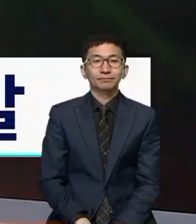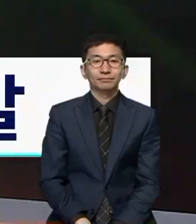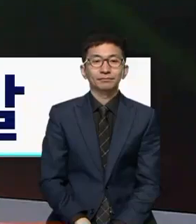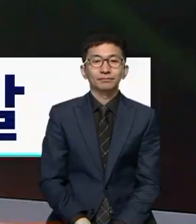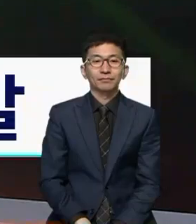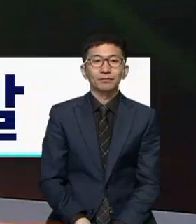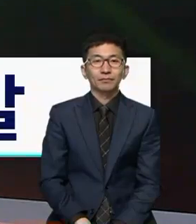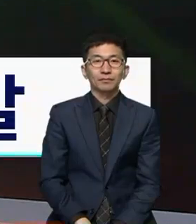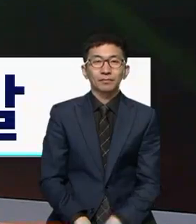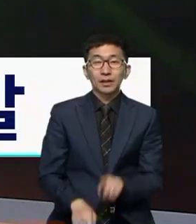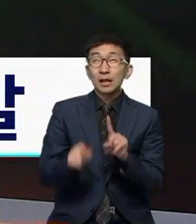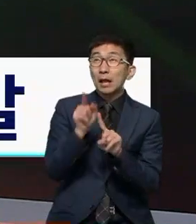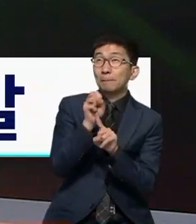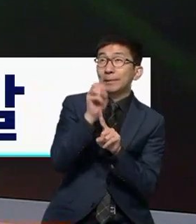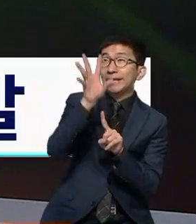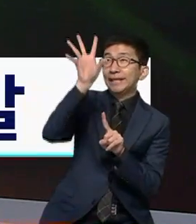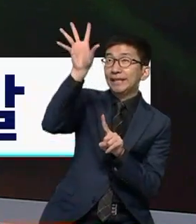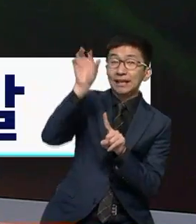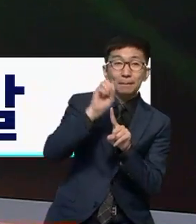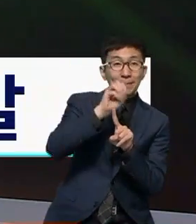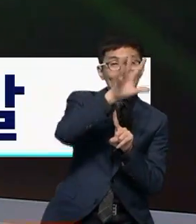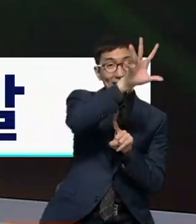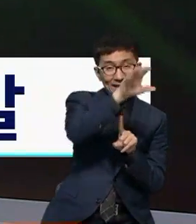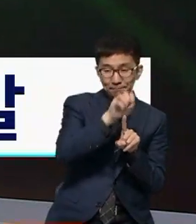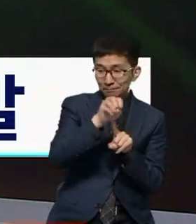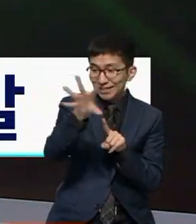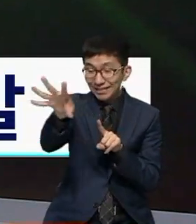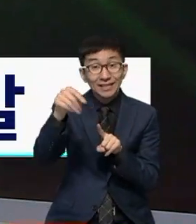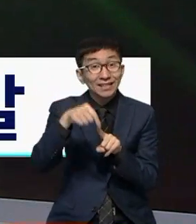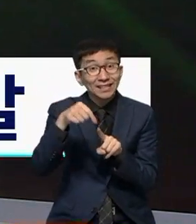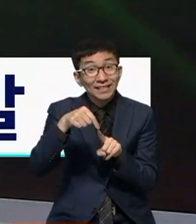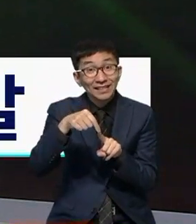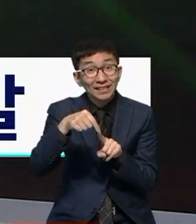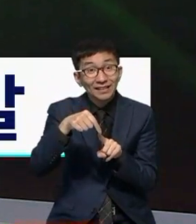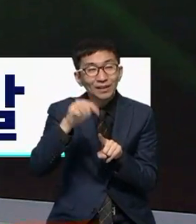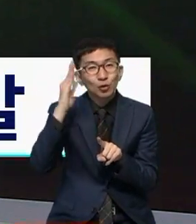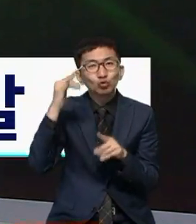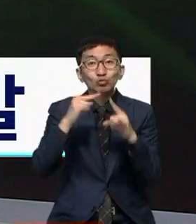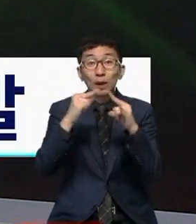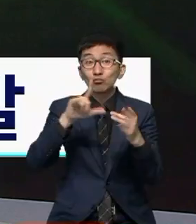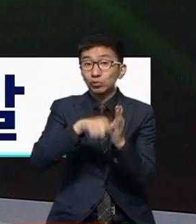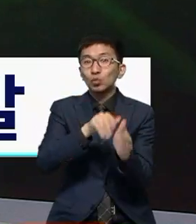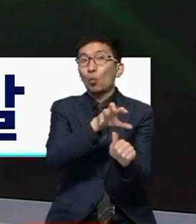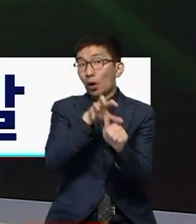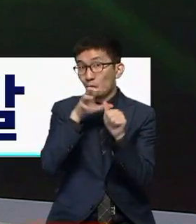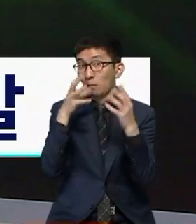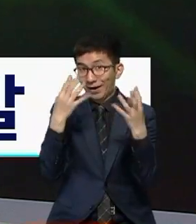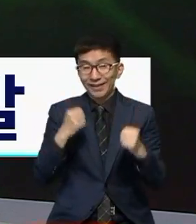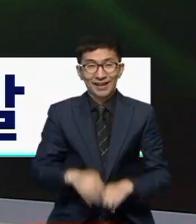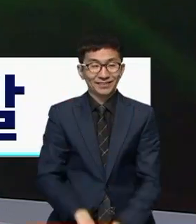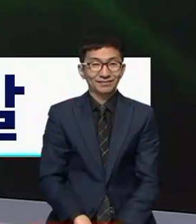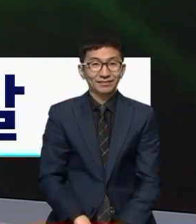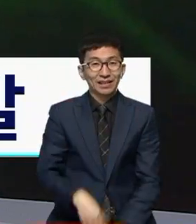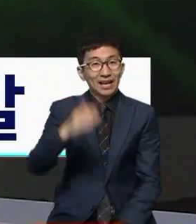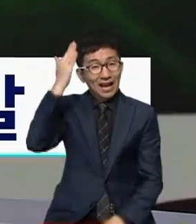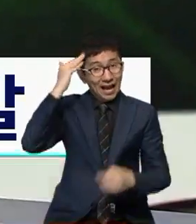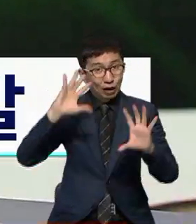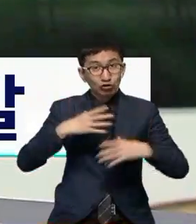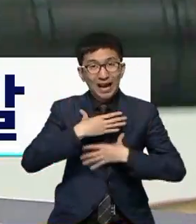(앵커) 불빛을 쏘아서 대상을 가리키는 레이저포인터를 요즘 캠핑하면서도 많이 쓰는데 국내 안전기준을 위반한 제품이 밀수입됐습니다.